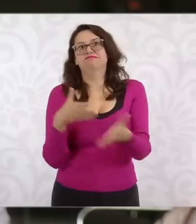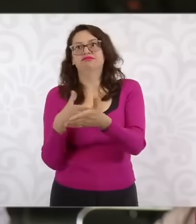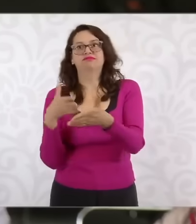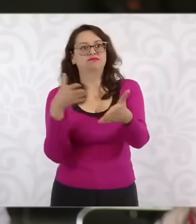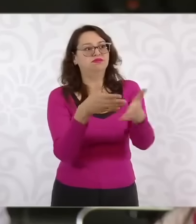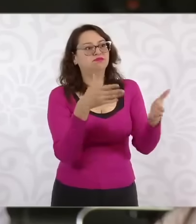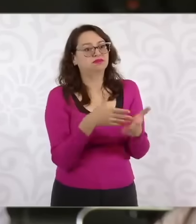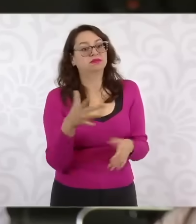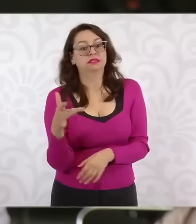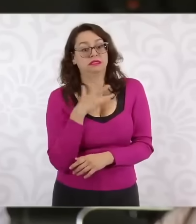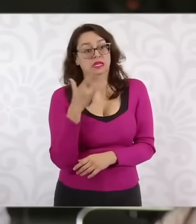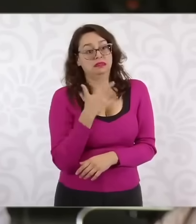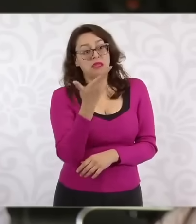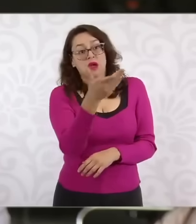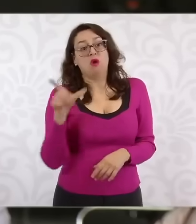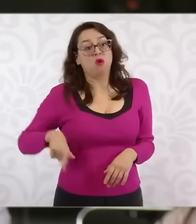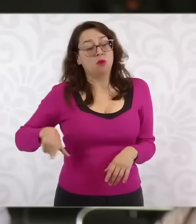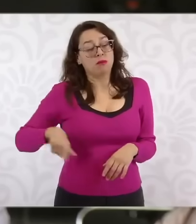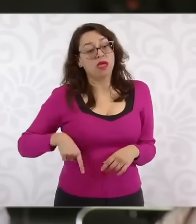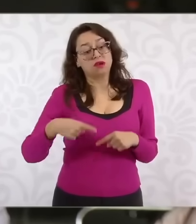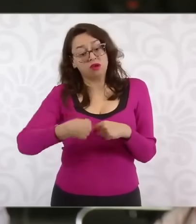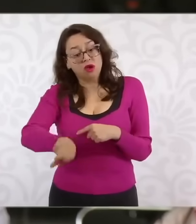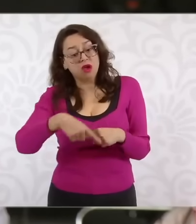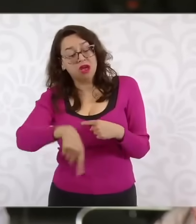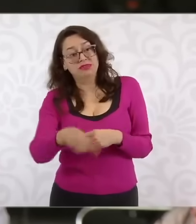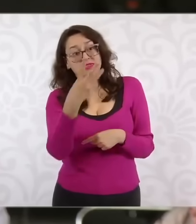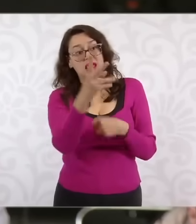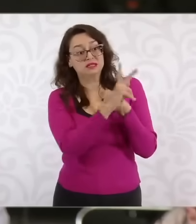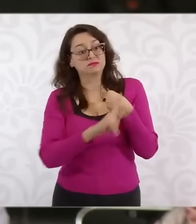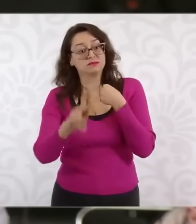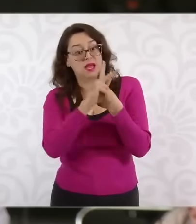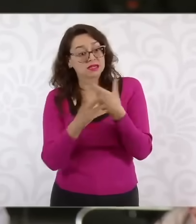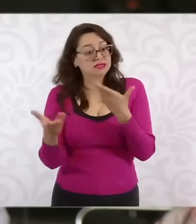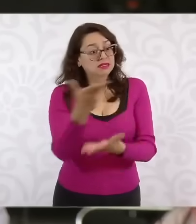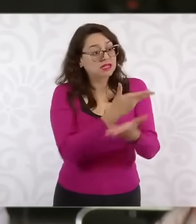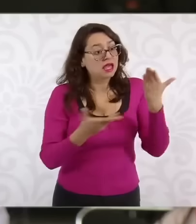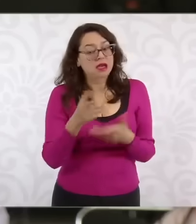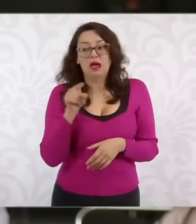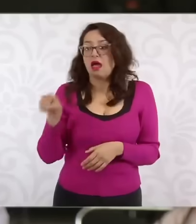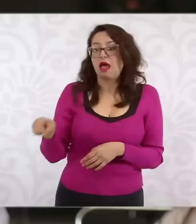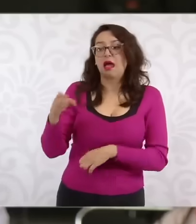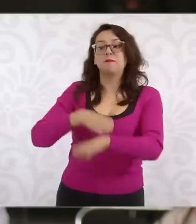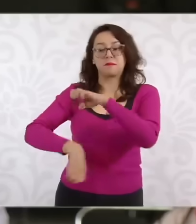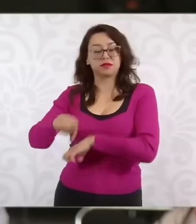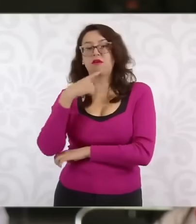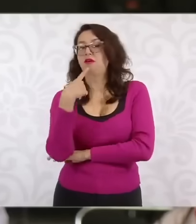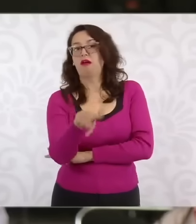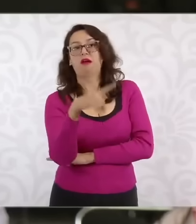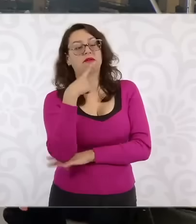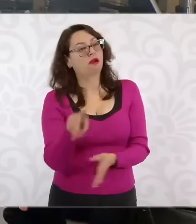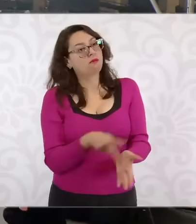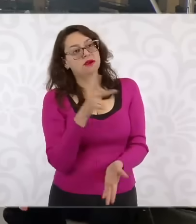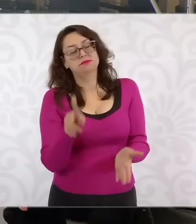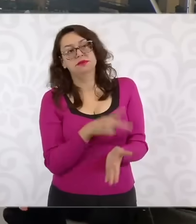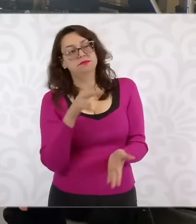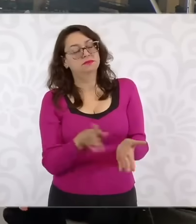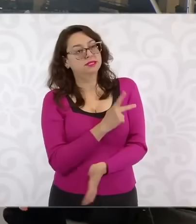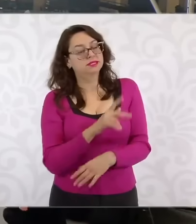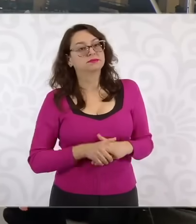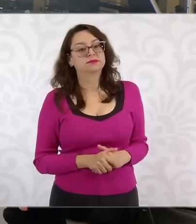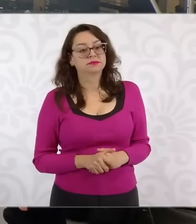Unidos, sino con trilateral? Esta queja nacional que ha sido constante del empresariado mexicano.